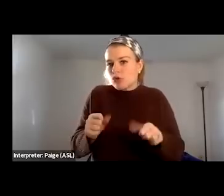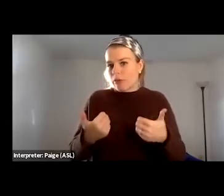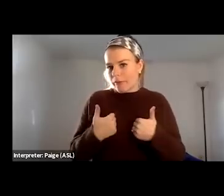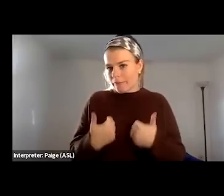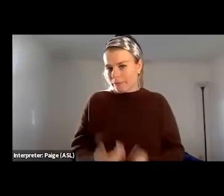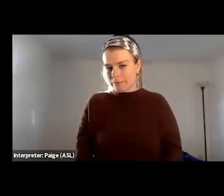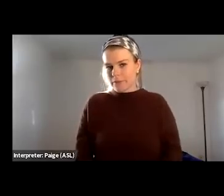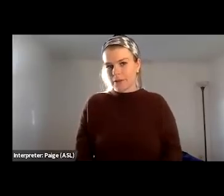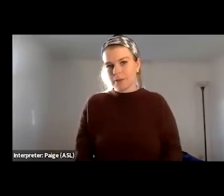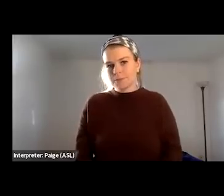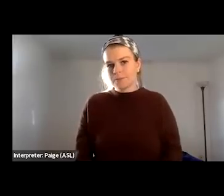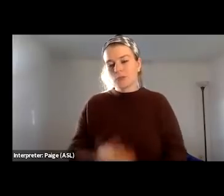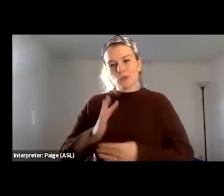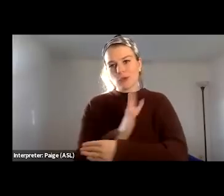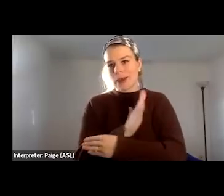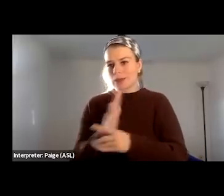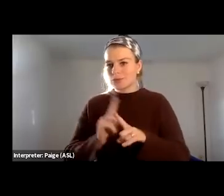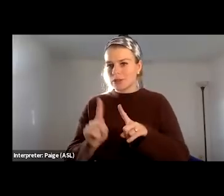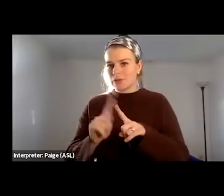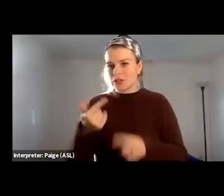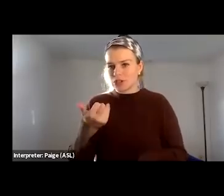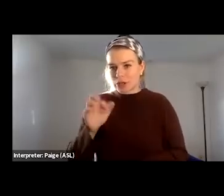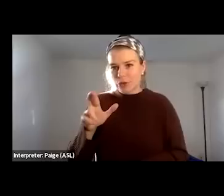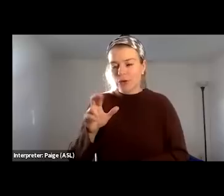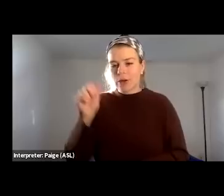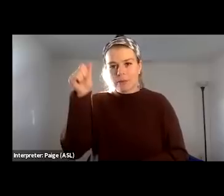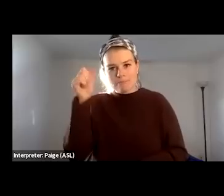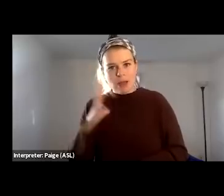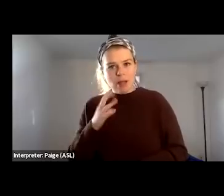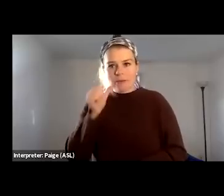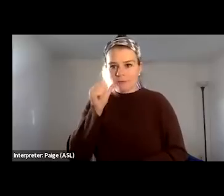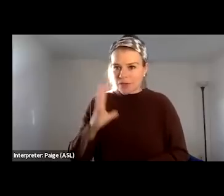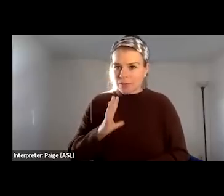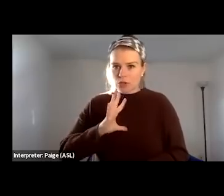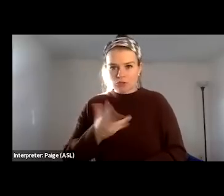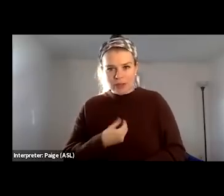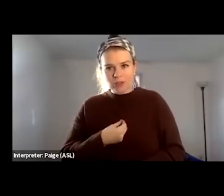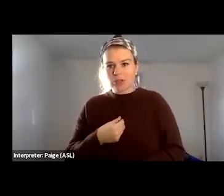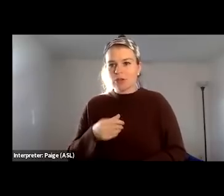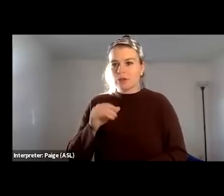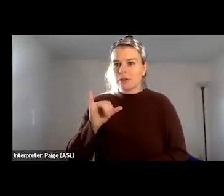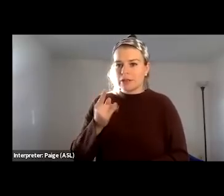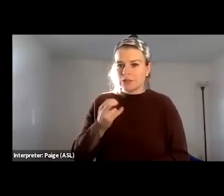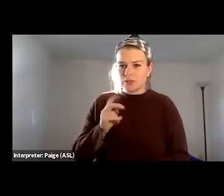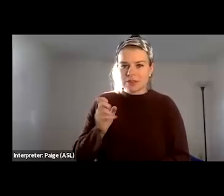Variaban en género: masculino, femenino, transgénero e intersexual. Y me disculpo por el esquema de colores muy de género,